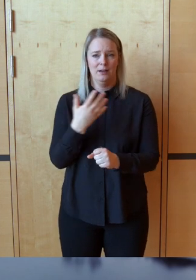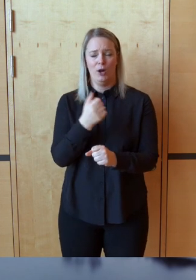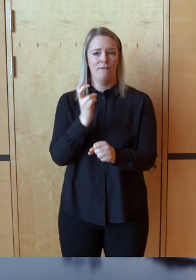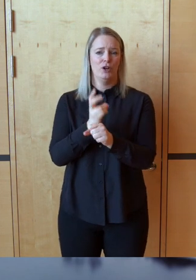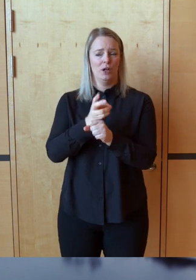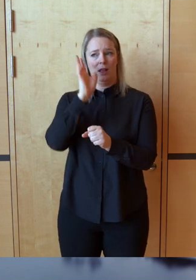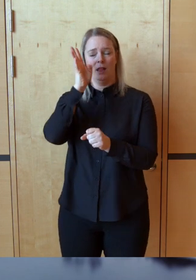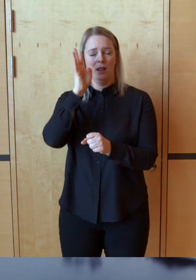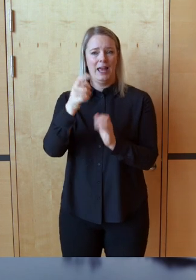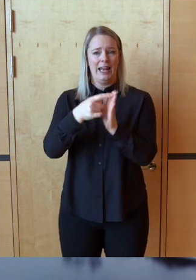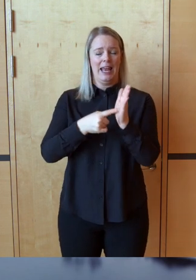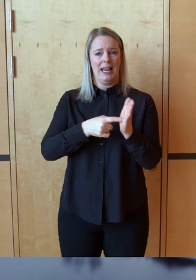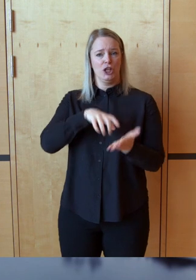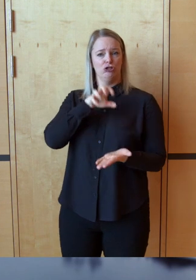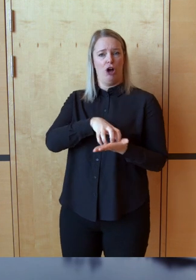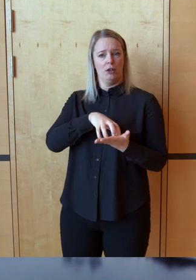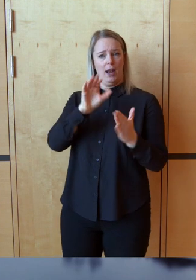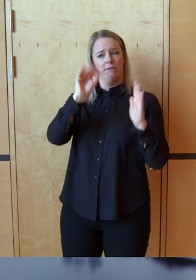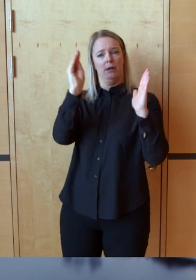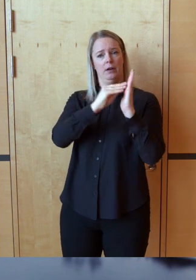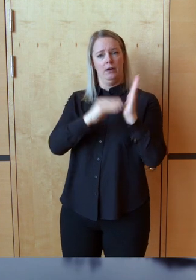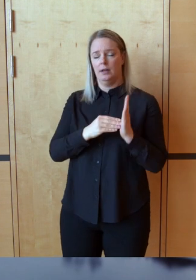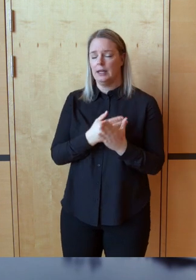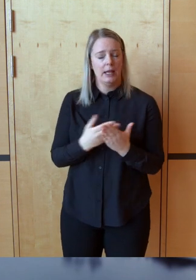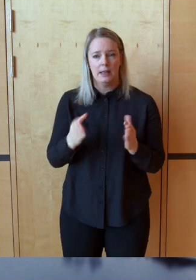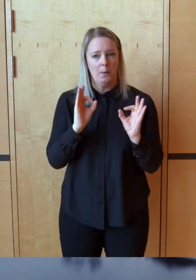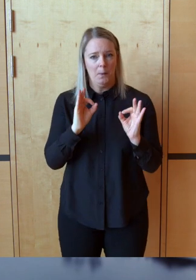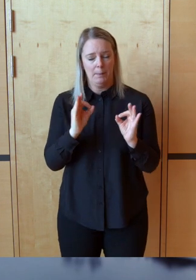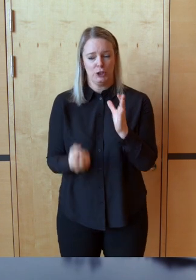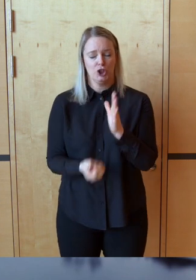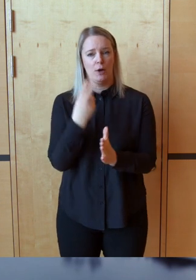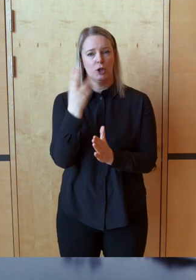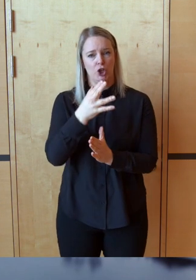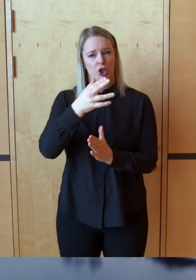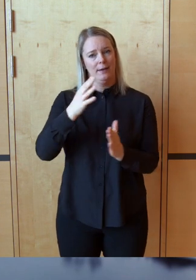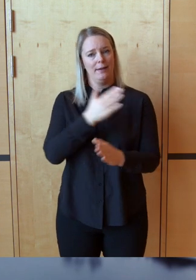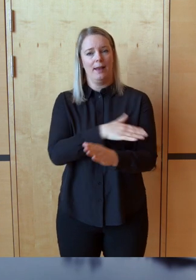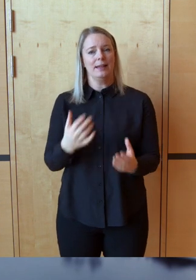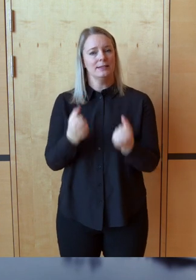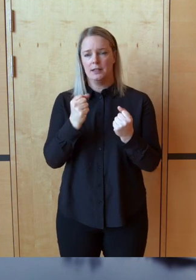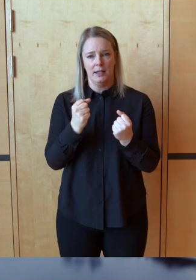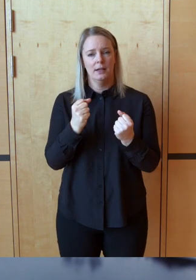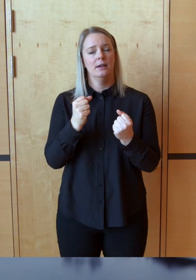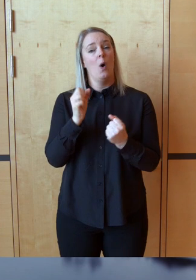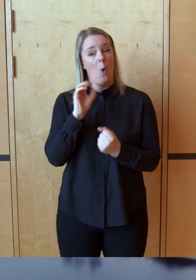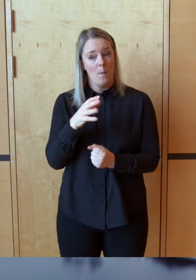Regler som staten säger upp Det är inte alls vad det gäller Räddningstjänsten skulle jag satsa på fem personer då hade jag kunnat tycker att det var